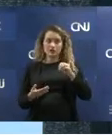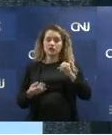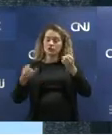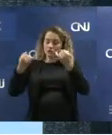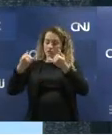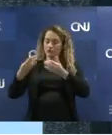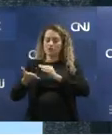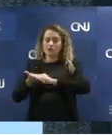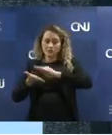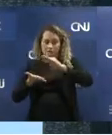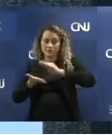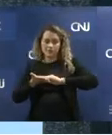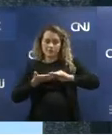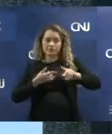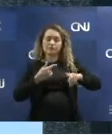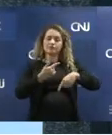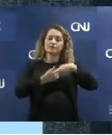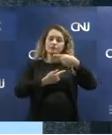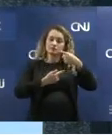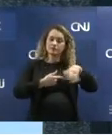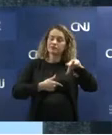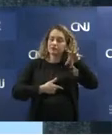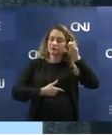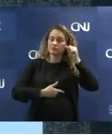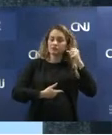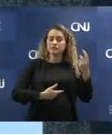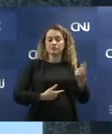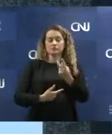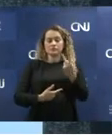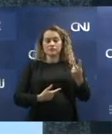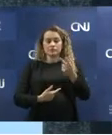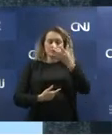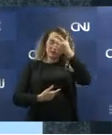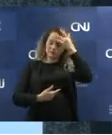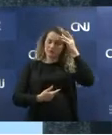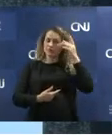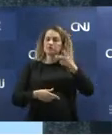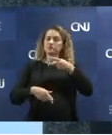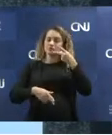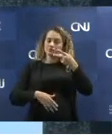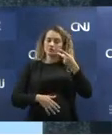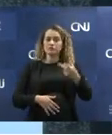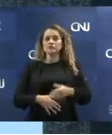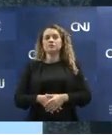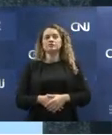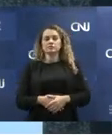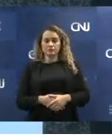e depois vamos ouvir as sustentações orais e vamos deliberar o silêncio da